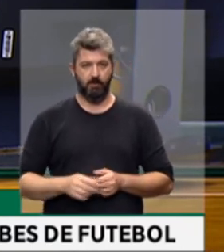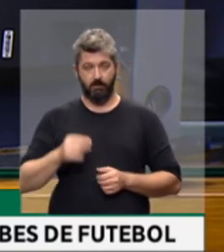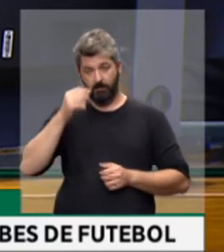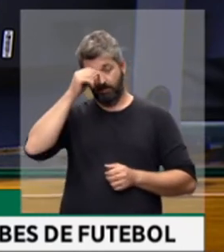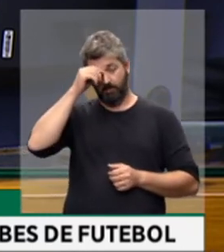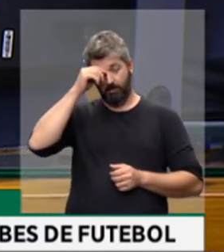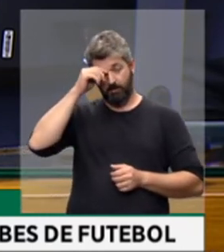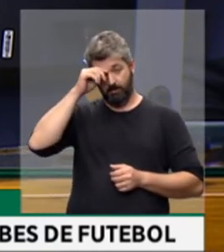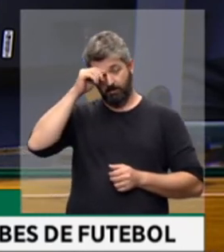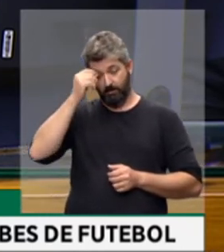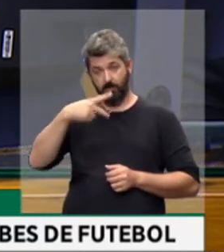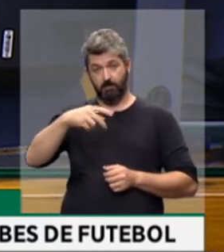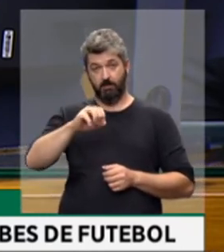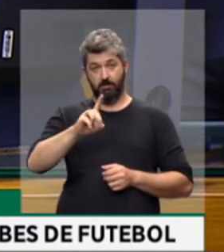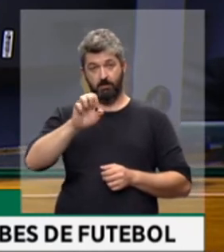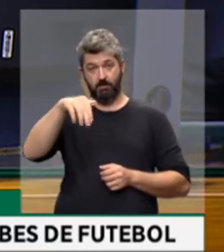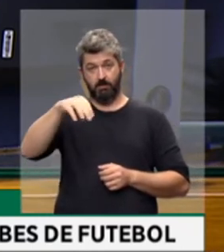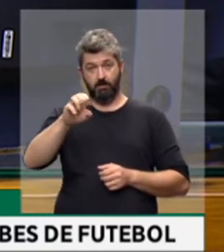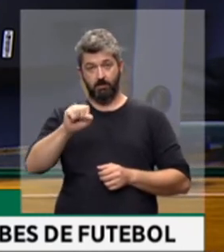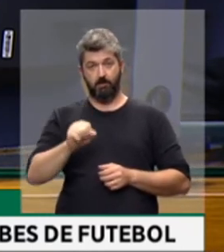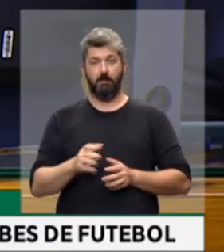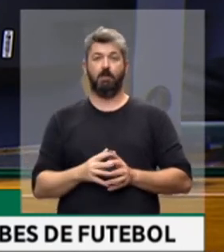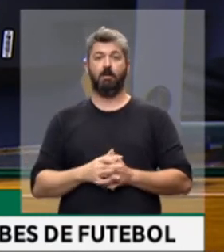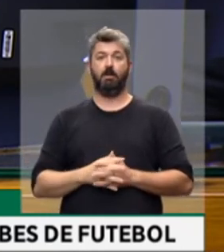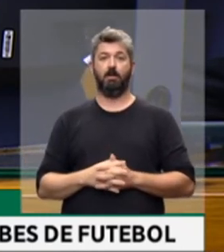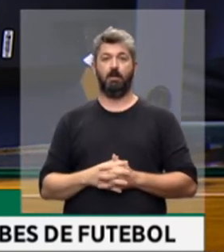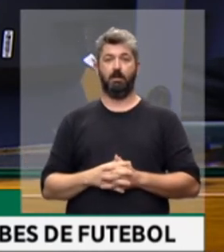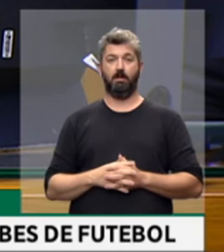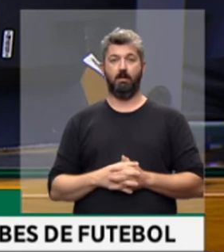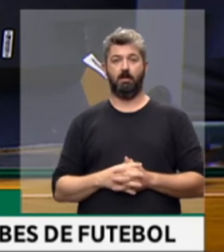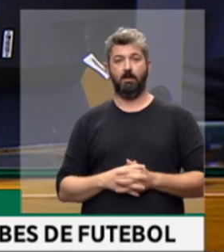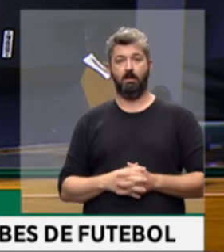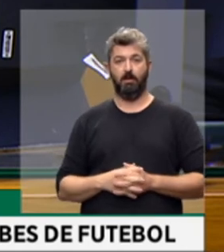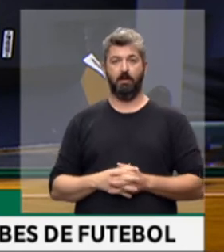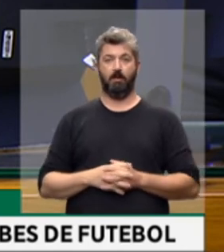DEM? -- [DEPUTADO]: O DEMOCRATAS, E APROVEITANDO A CITO AÇÃO AQUI DO